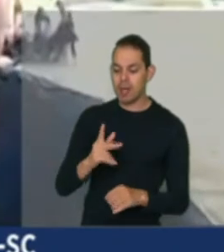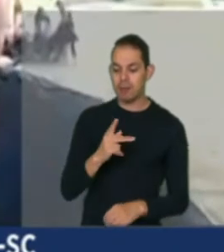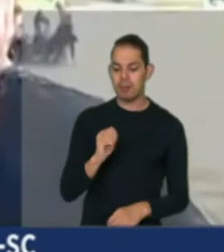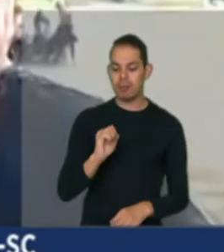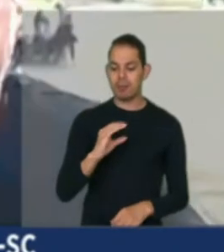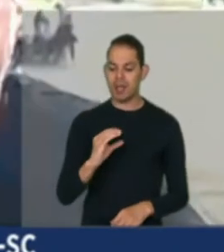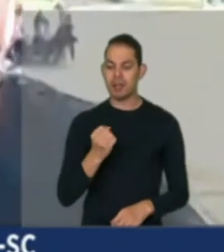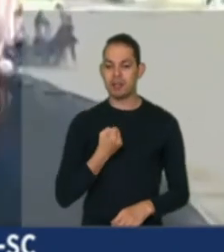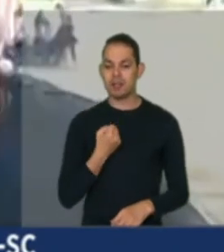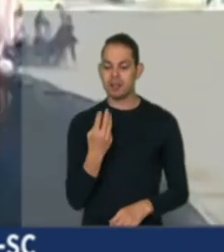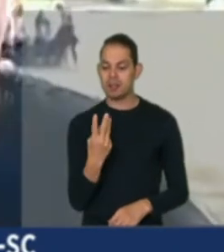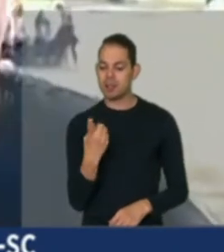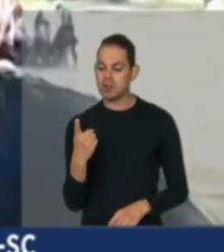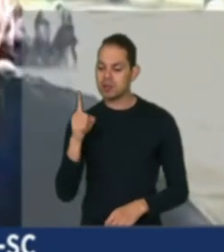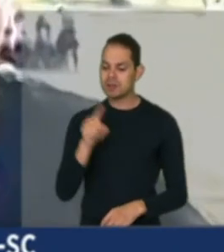É REFORMA ADMINISTRATIVA. NÃO É RETIRADA DE DIREITO